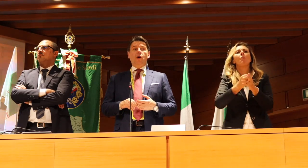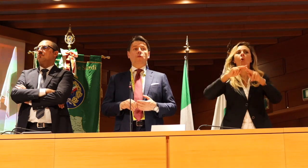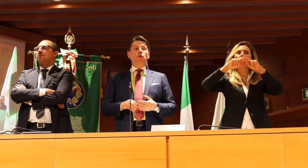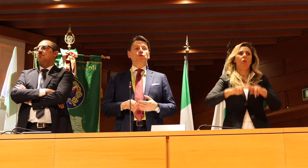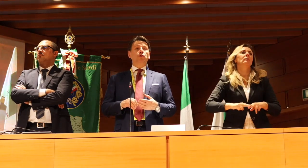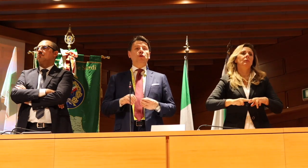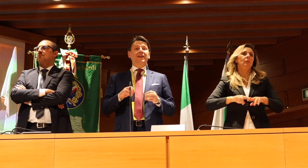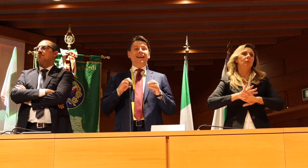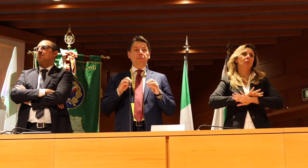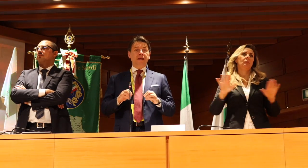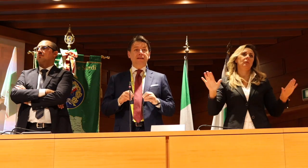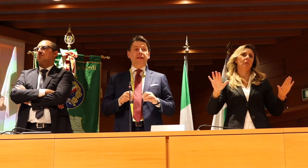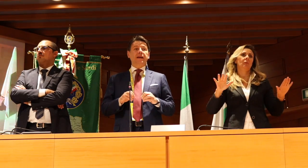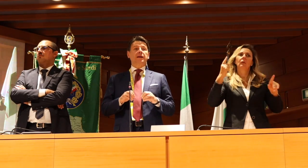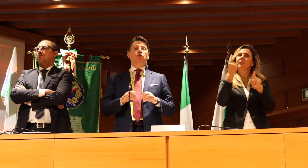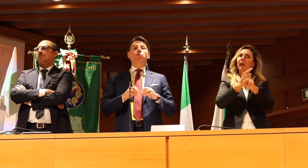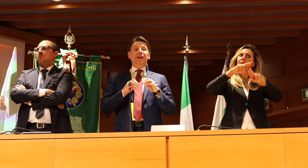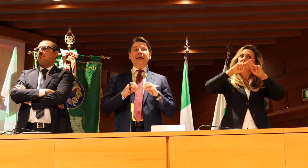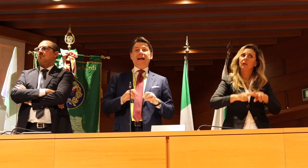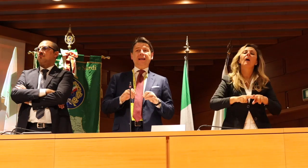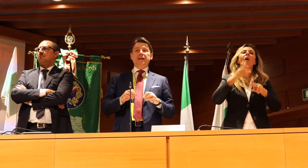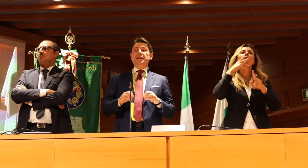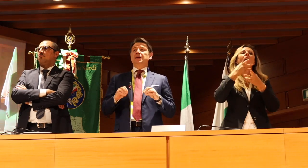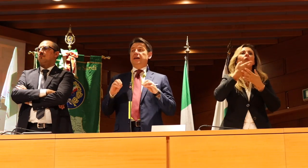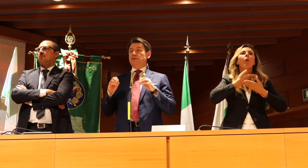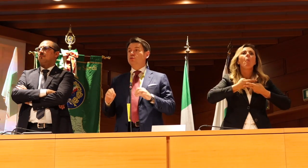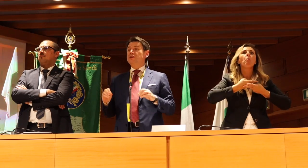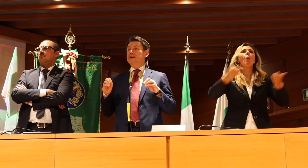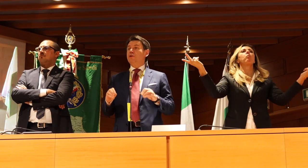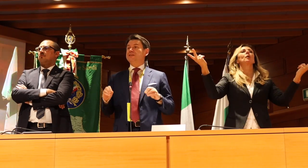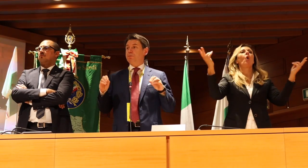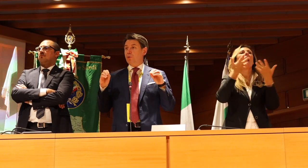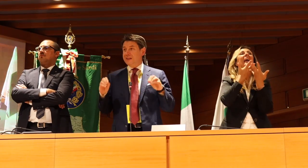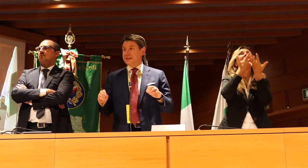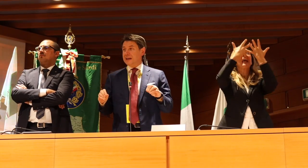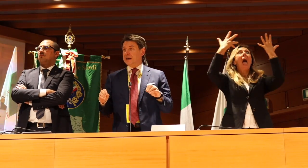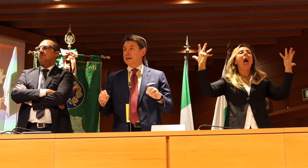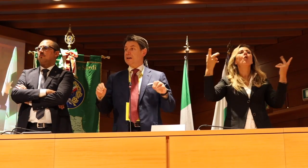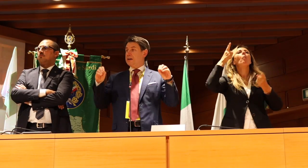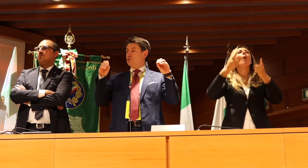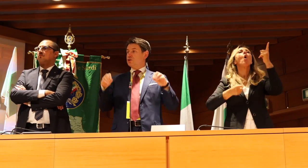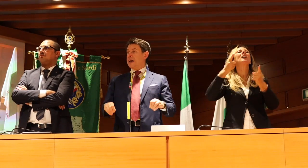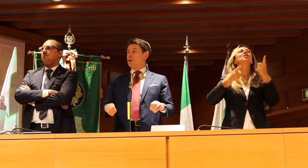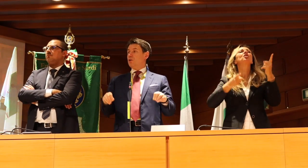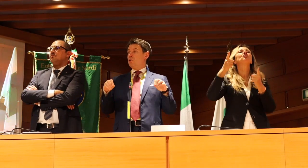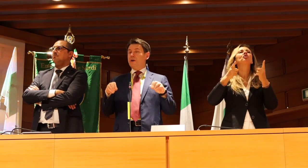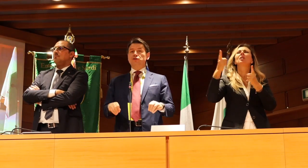Ho voluto chiaramente comunicare a tutte le forze politiche che sostengono